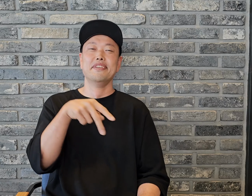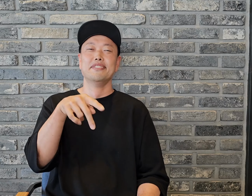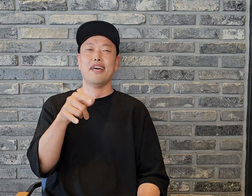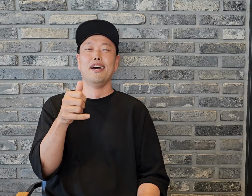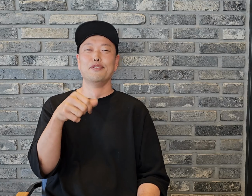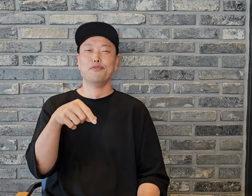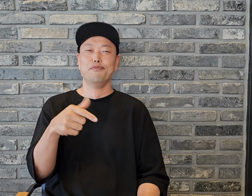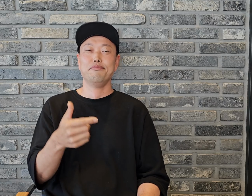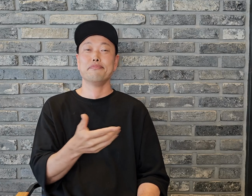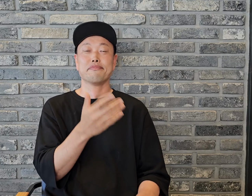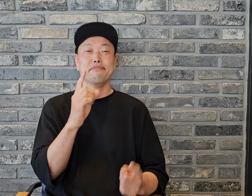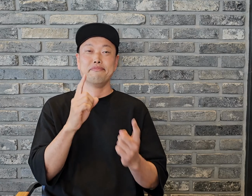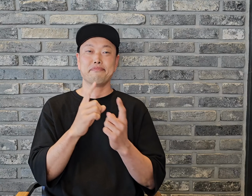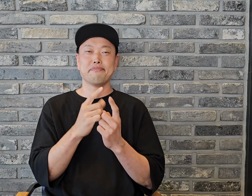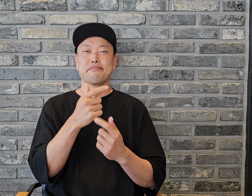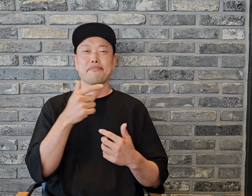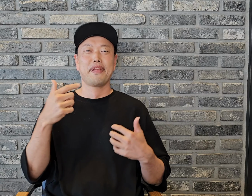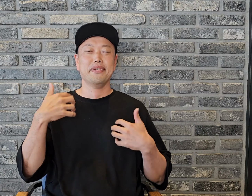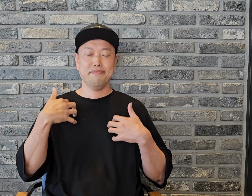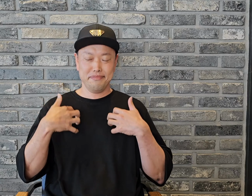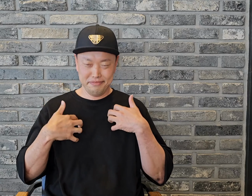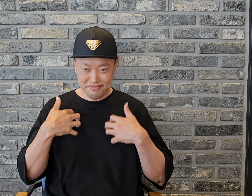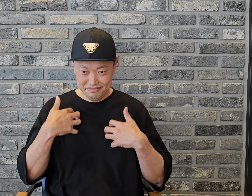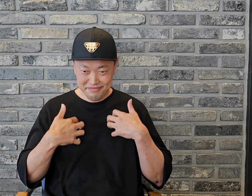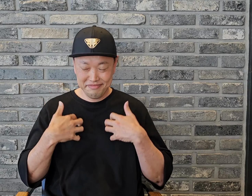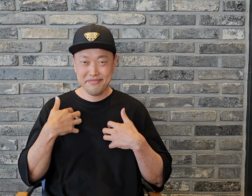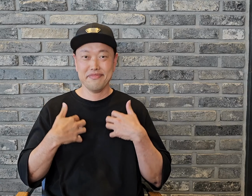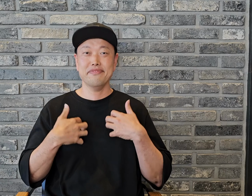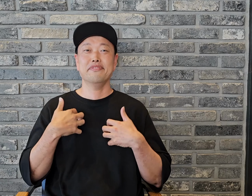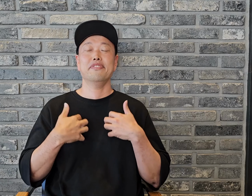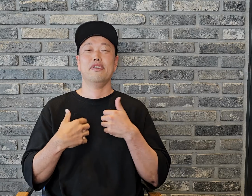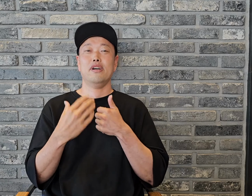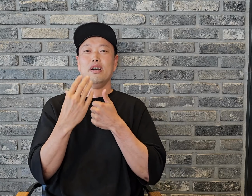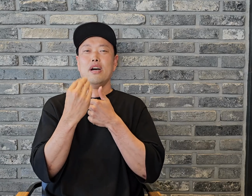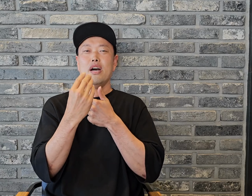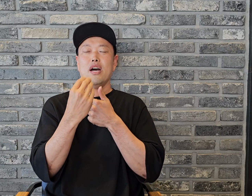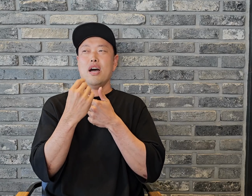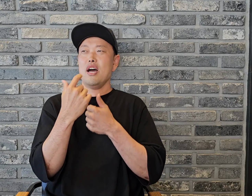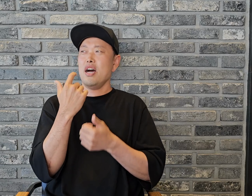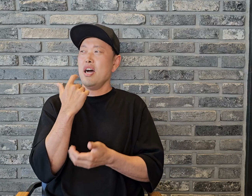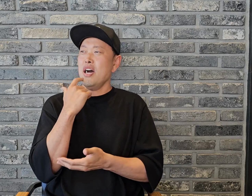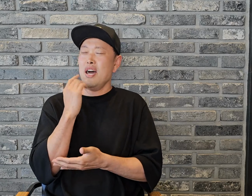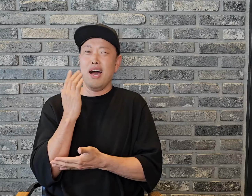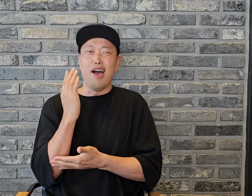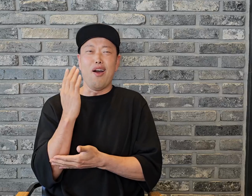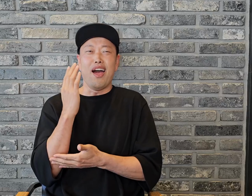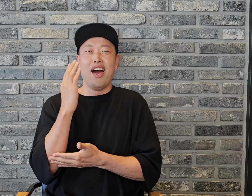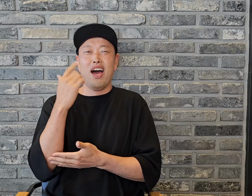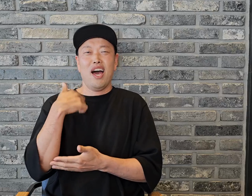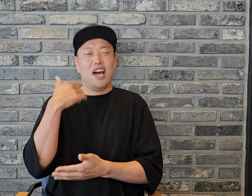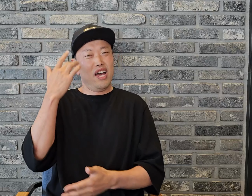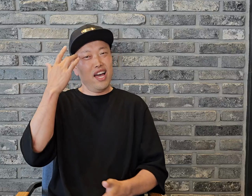Mein Name ist Jeong Se-hoon. Freut mich, Sie kennenzulernen. Halbmonatlich von vorne. Es ist mir eine große Ehre, dies filmen zu dürfen.